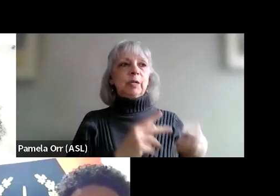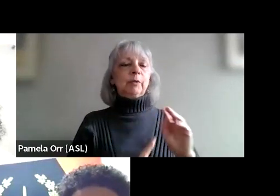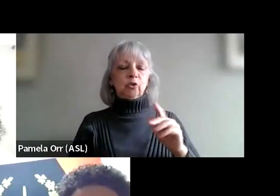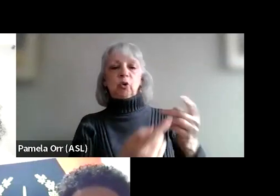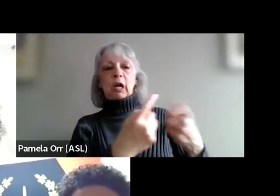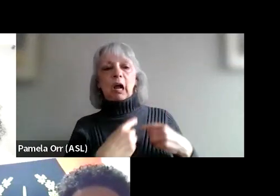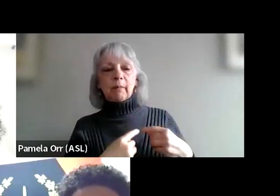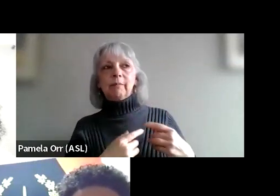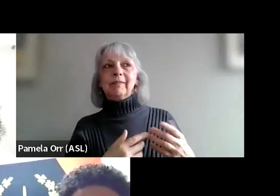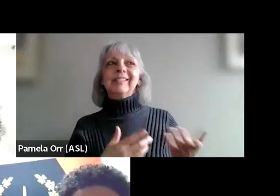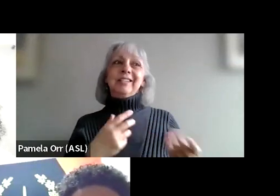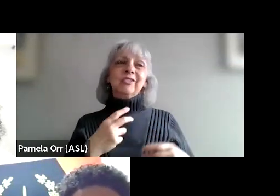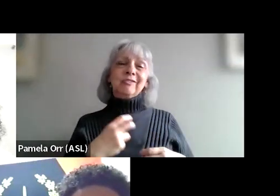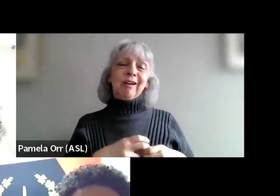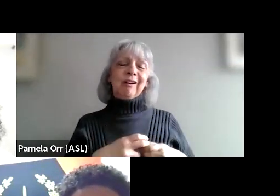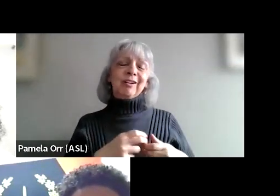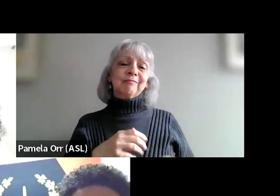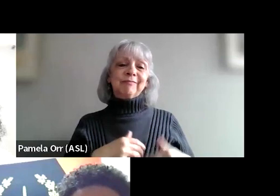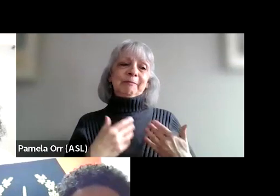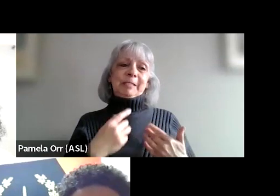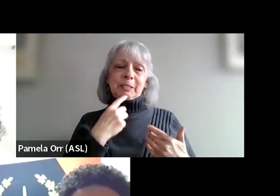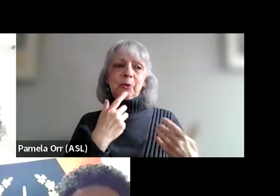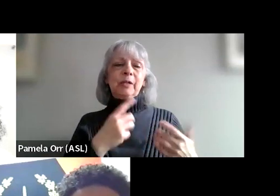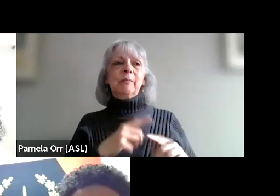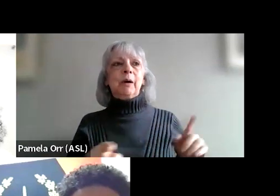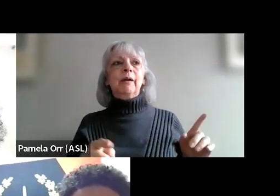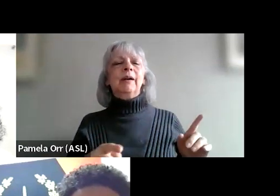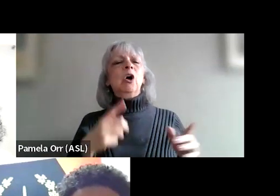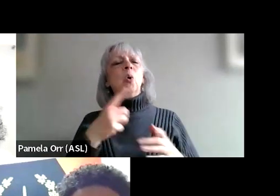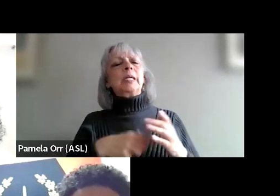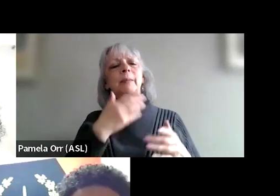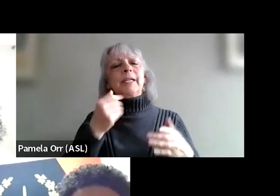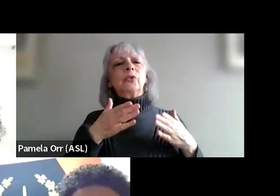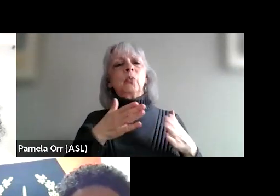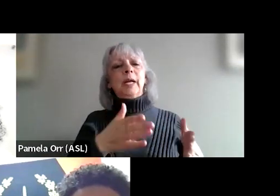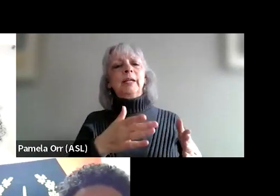es estar siempre disponible para cuando las personas decidan asistir. Pero ¿cómo lograr que la gente se interese?